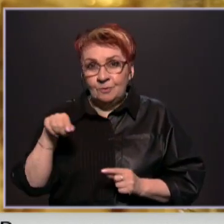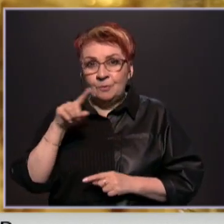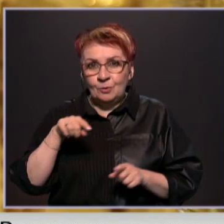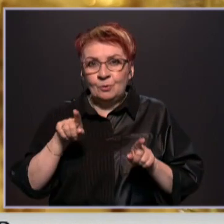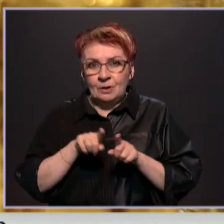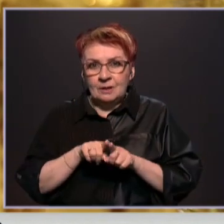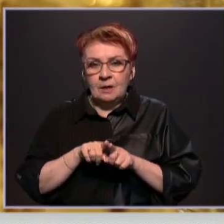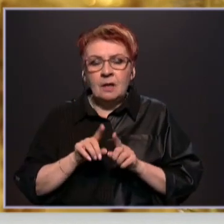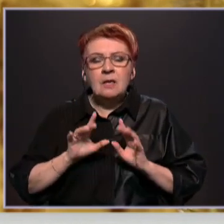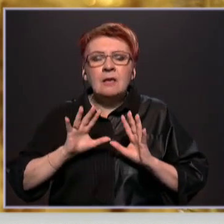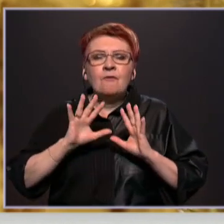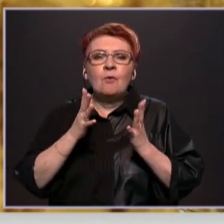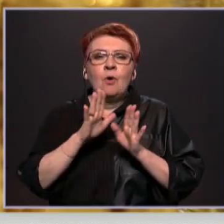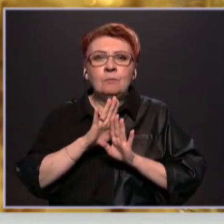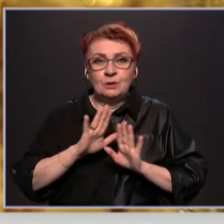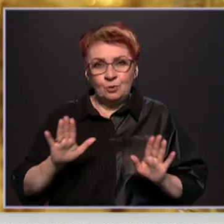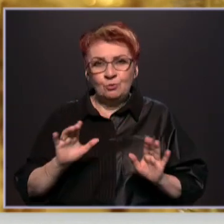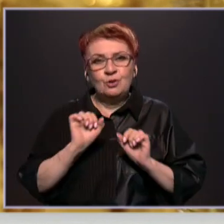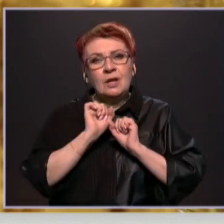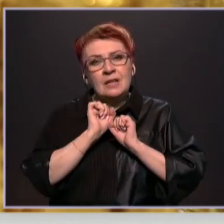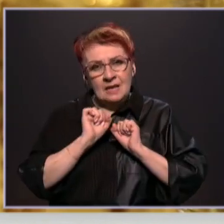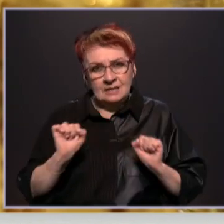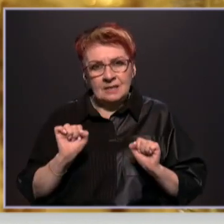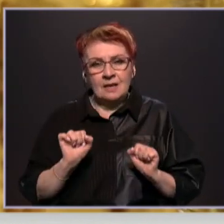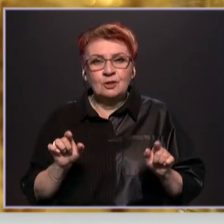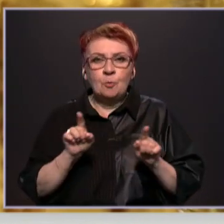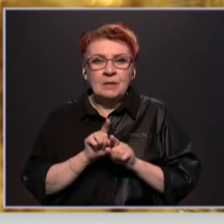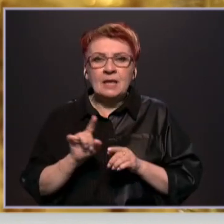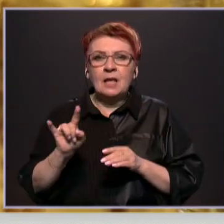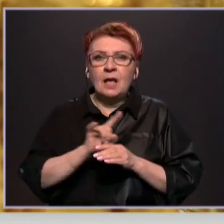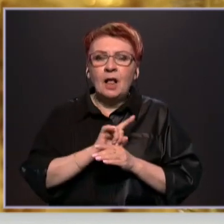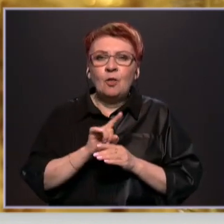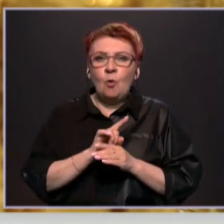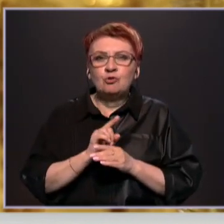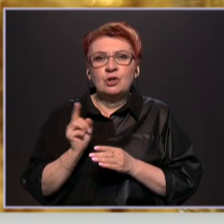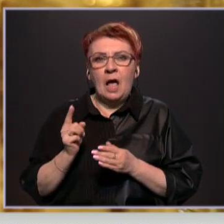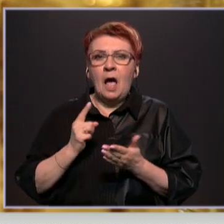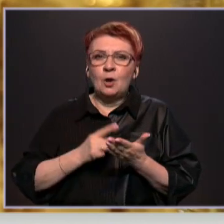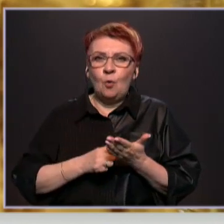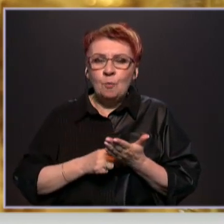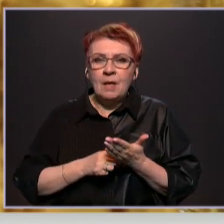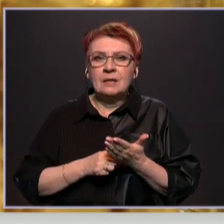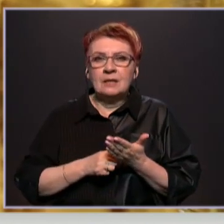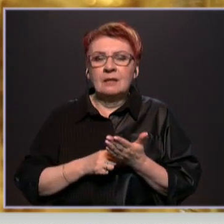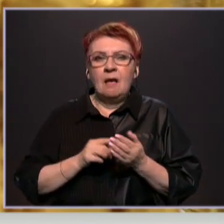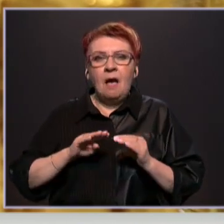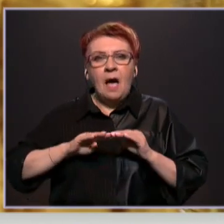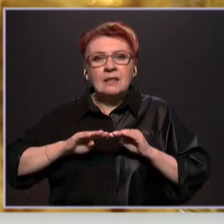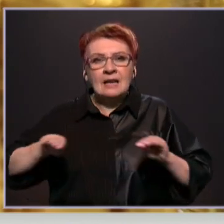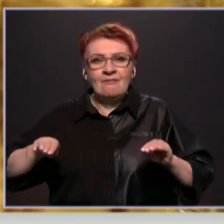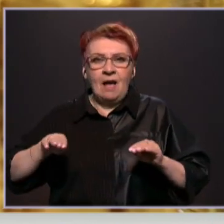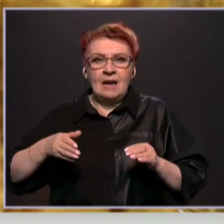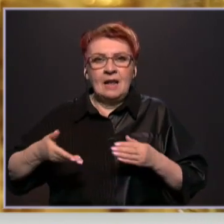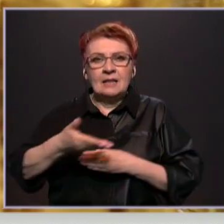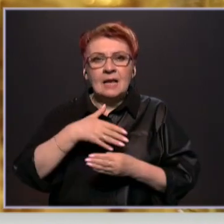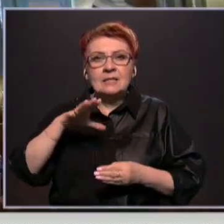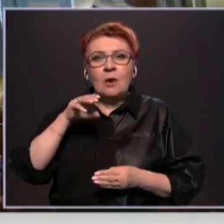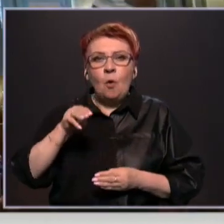ни в коем случае нельзя чтобы вот такие ложные аргументы отрывали нас от Святой евхаристии